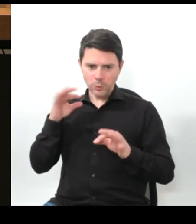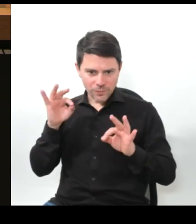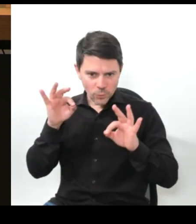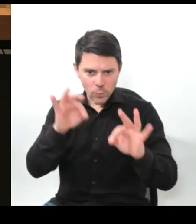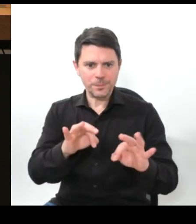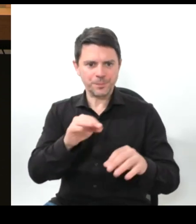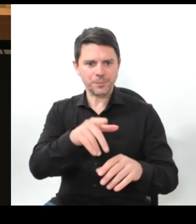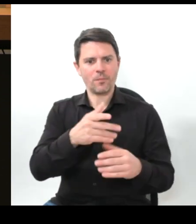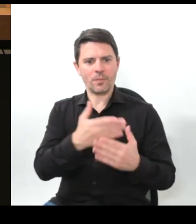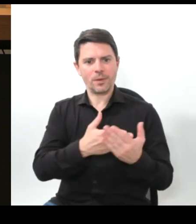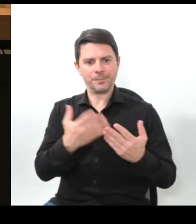Miteinander. (Beifall)